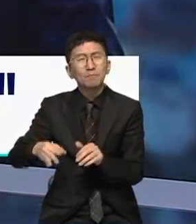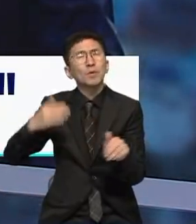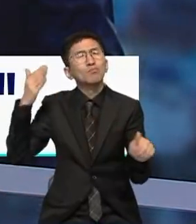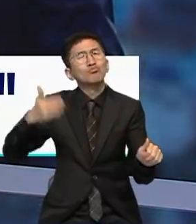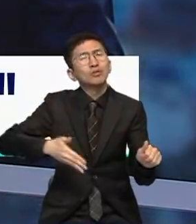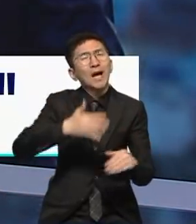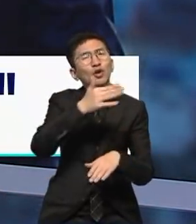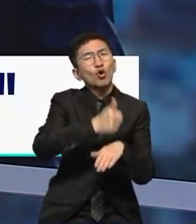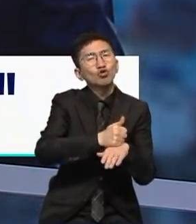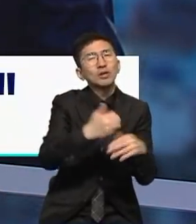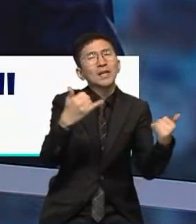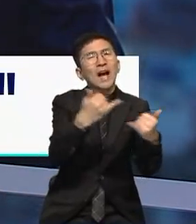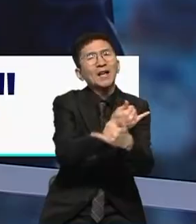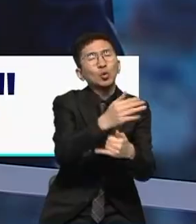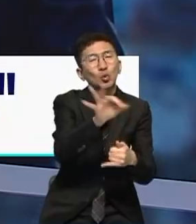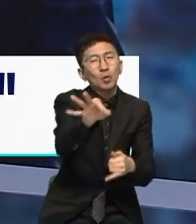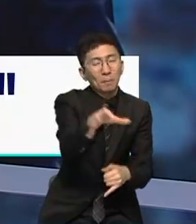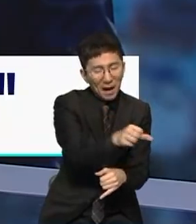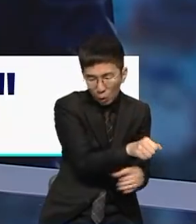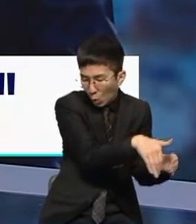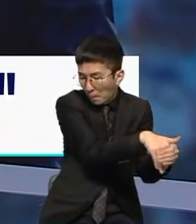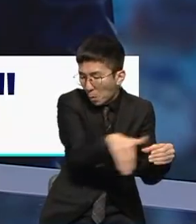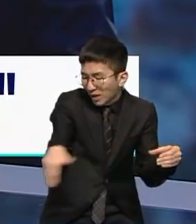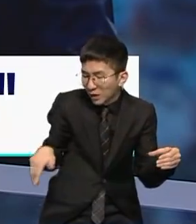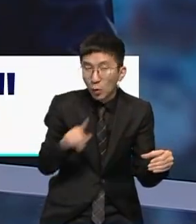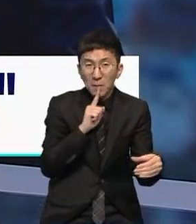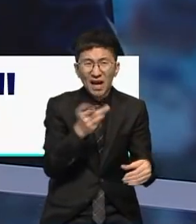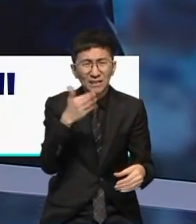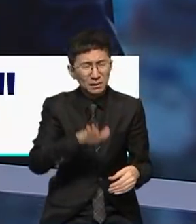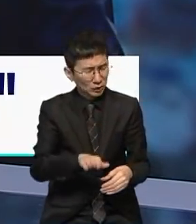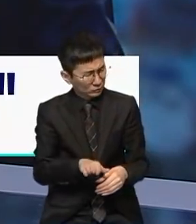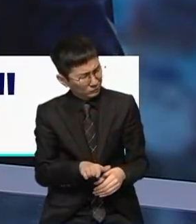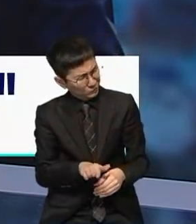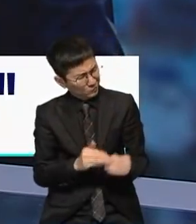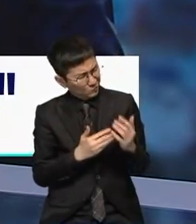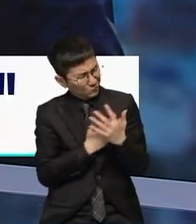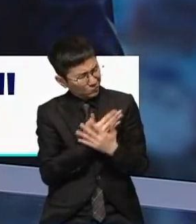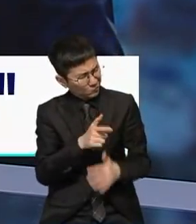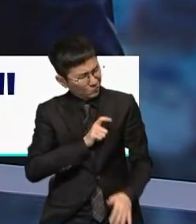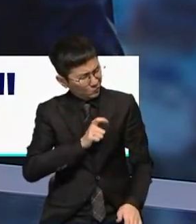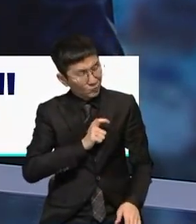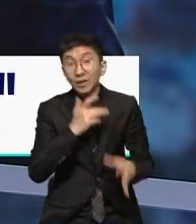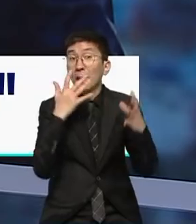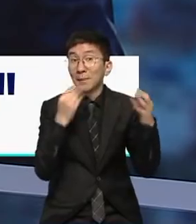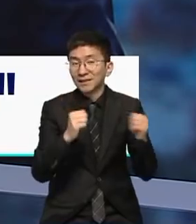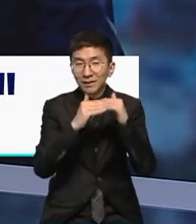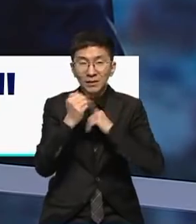인척의 돈을 받아 보낸 거라고 했는데 석연치 않은 점이 한둘이 아닙니다. 홍영재 기자의 보도입니다.